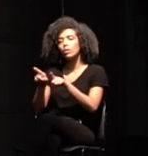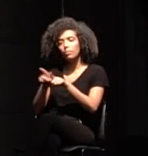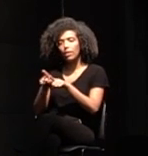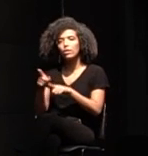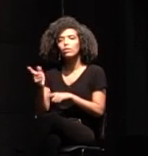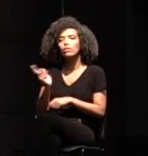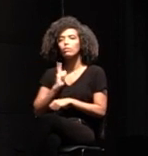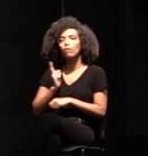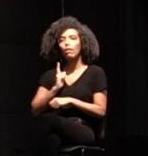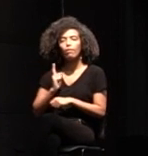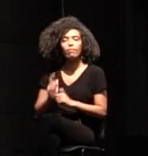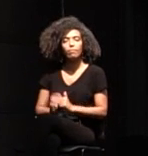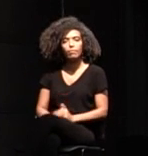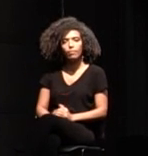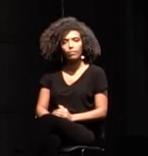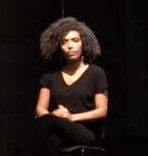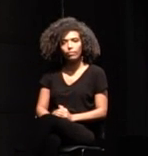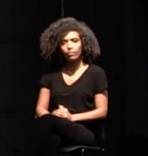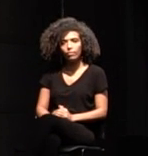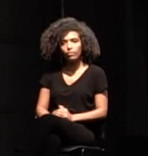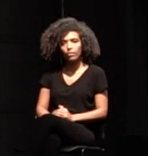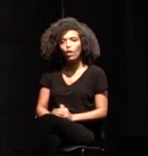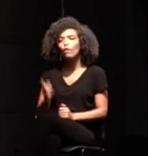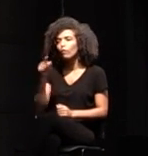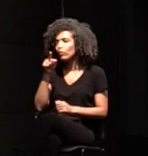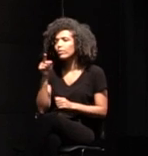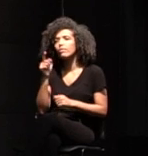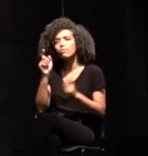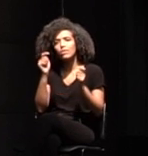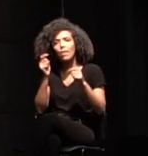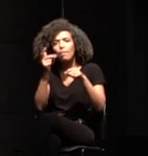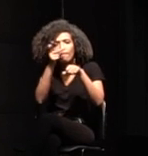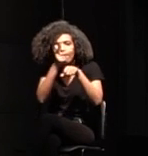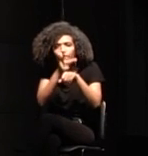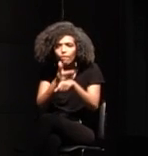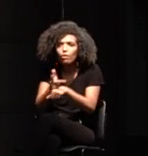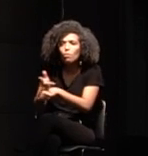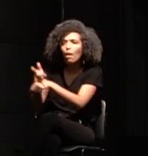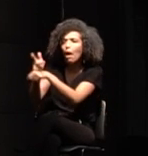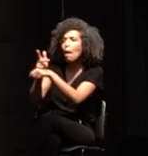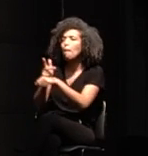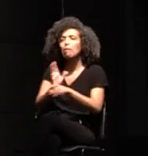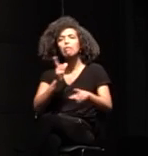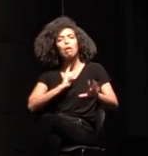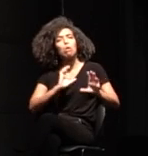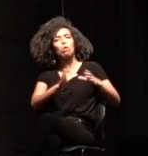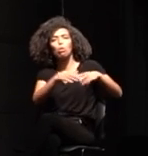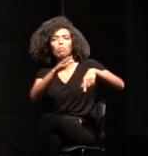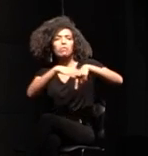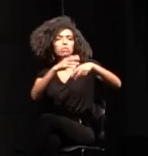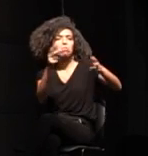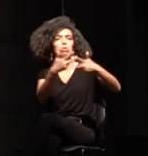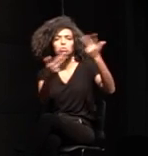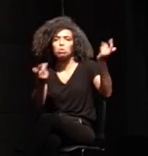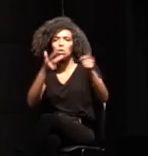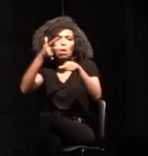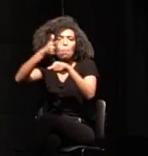que diz que você vai filmar uma pessoa fazendo "X" sem qualquer intervenção da sua parte